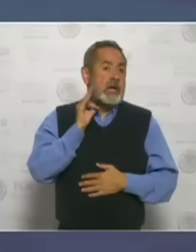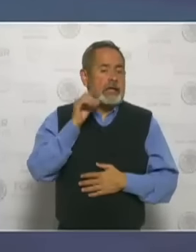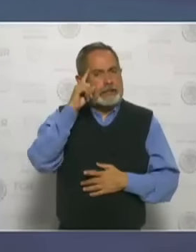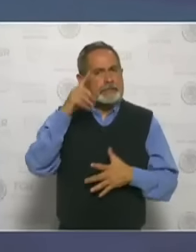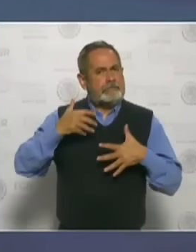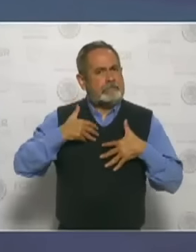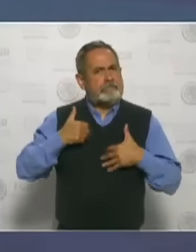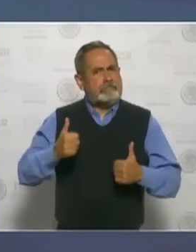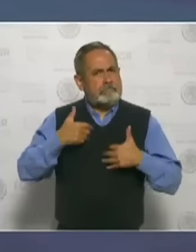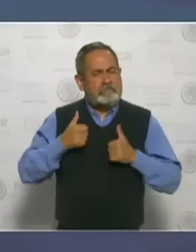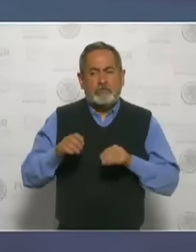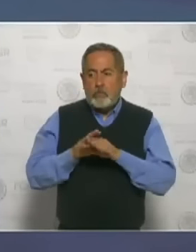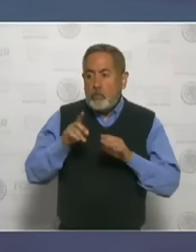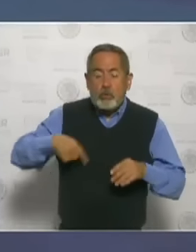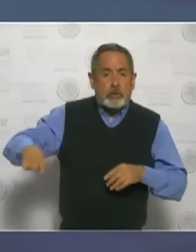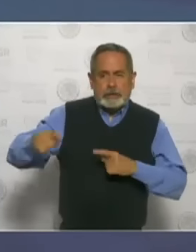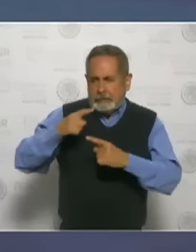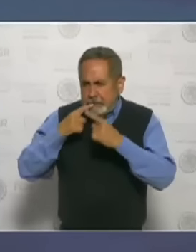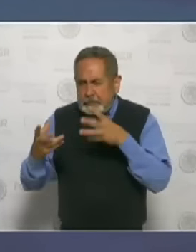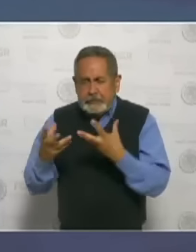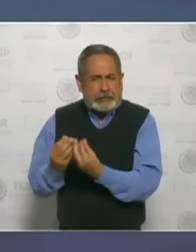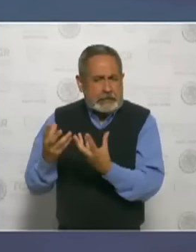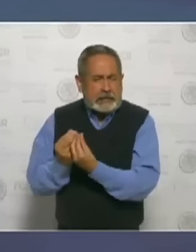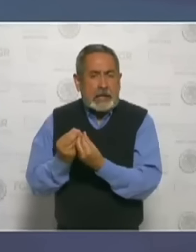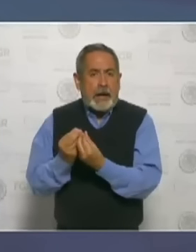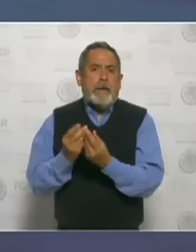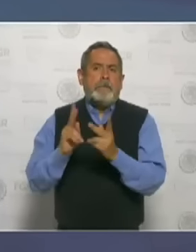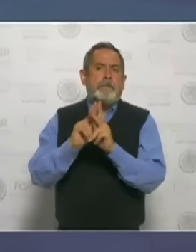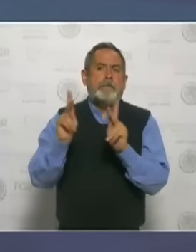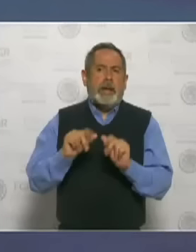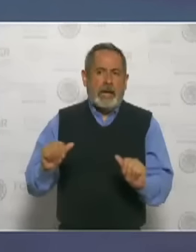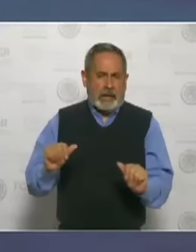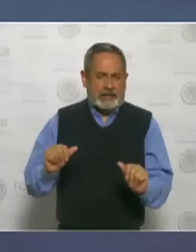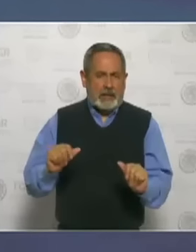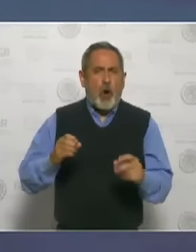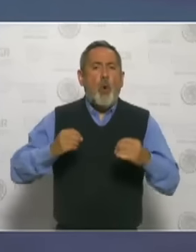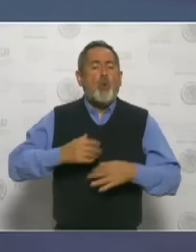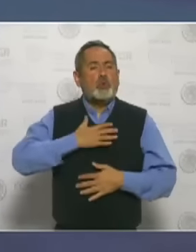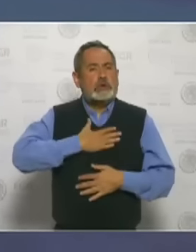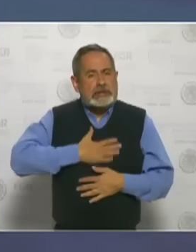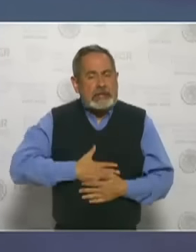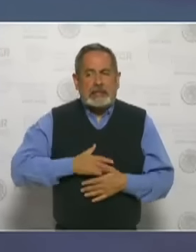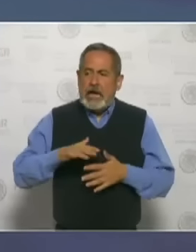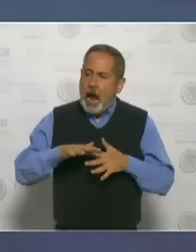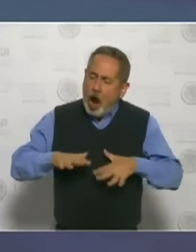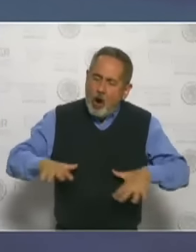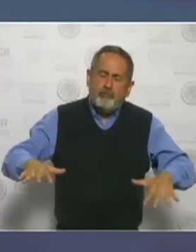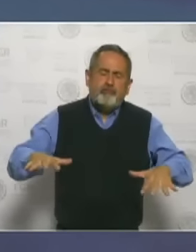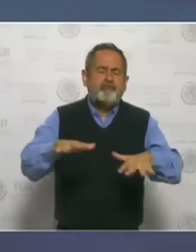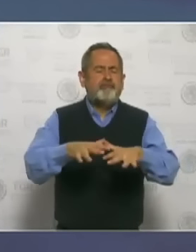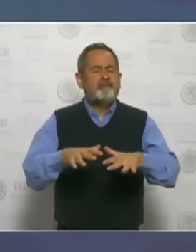es la suma de esfuerzos para lograr la paz y para que la justicia sea parte del día y día. Es la